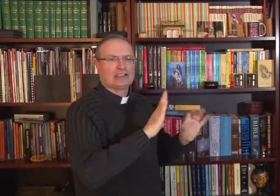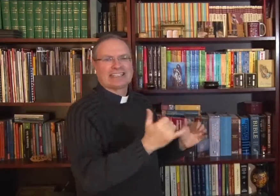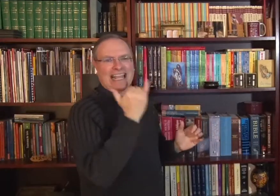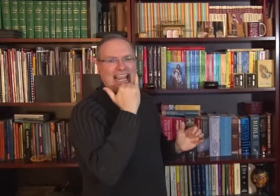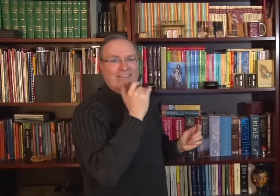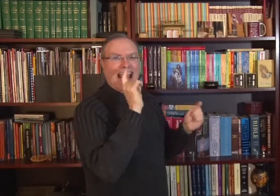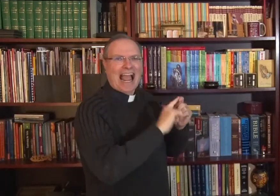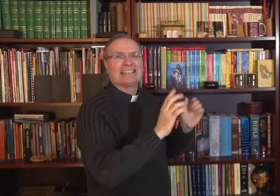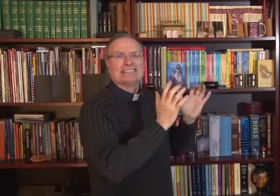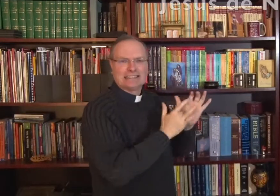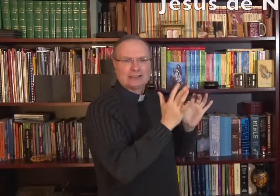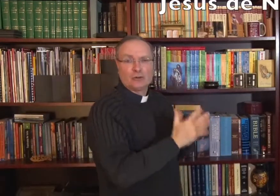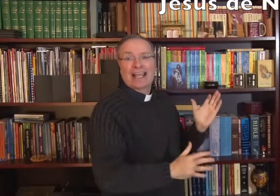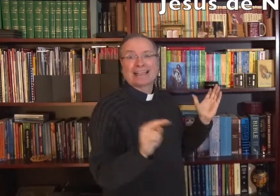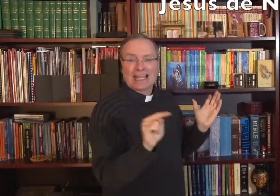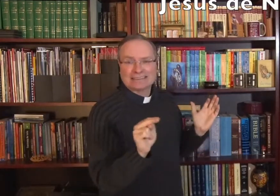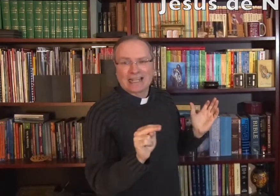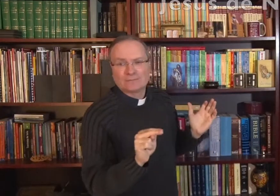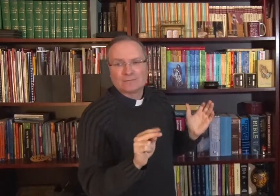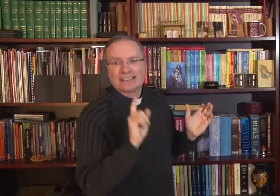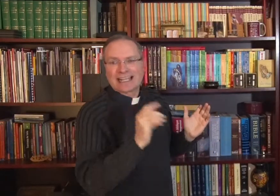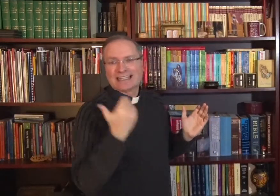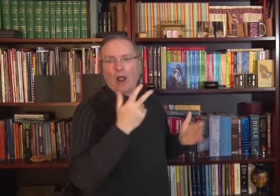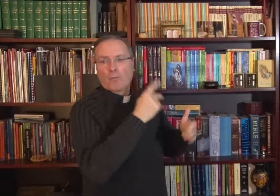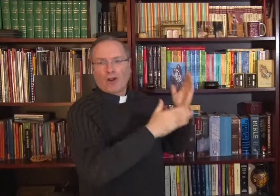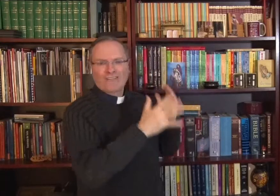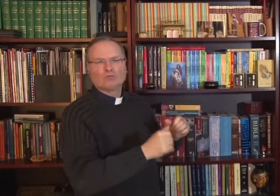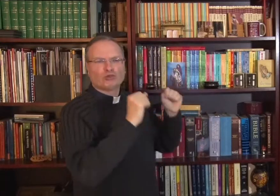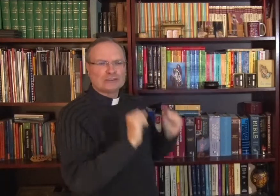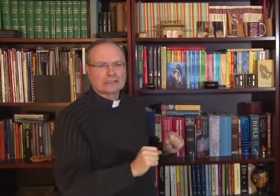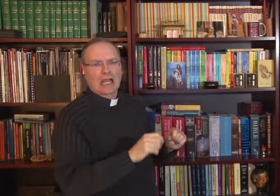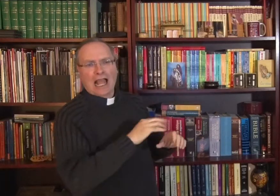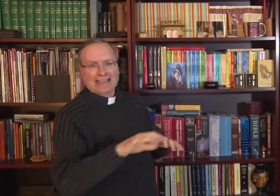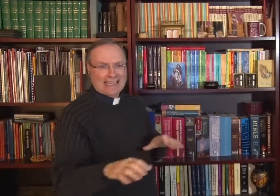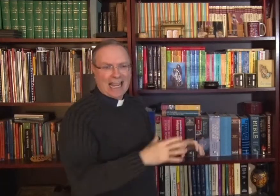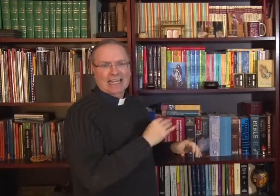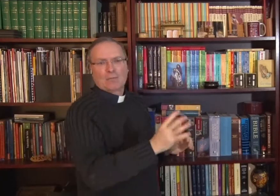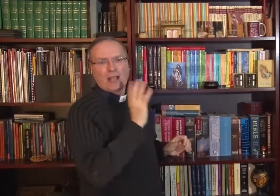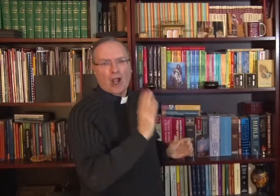«Ce qui est arrivé à Jésus de Nazareth, qui était un prophète puissant en actes et en paroles